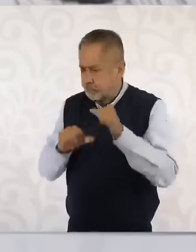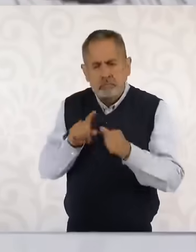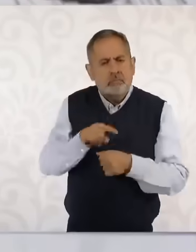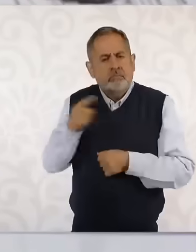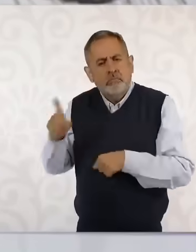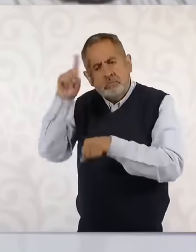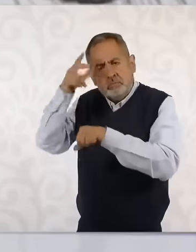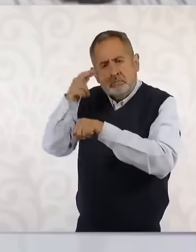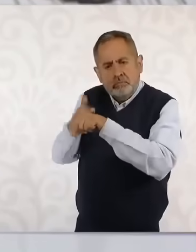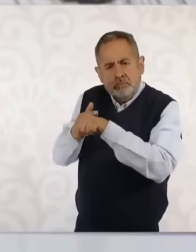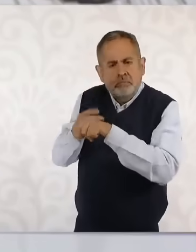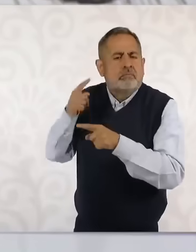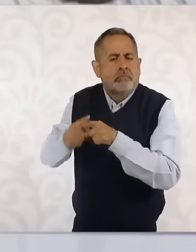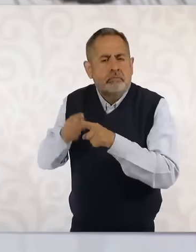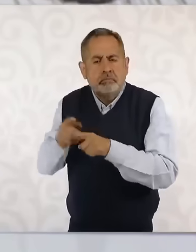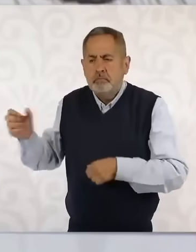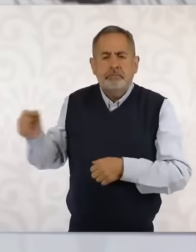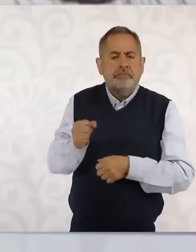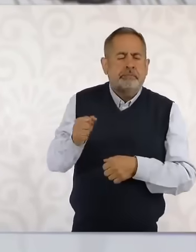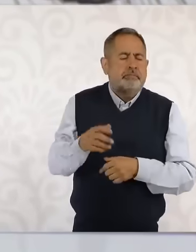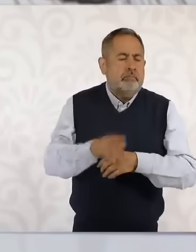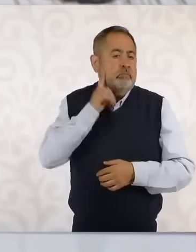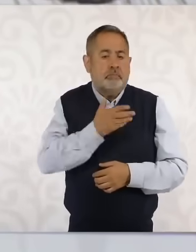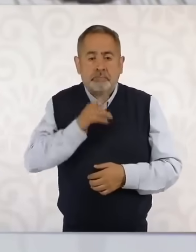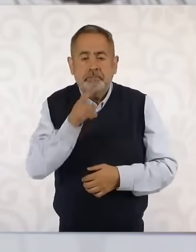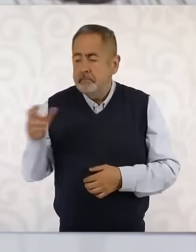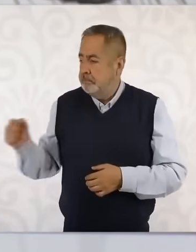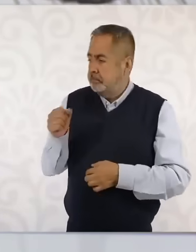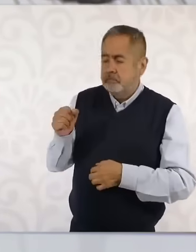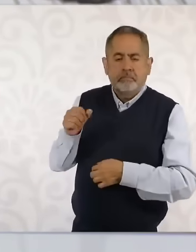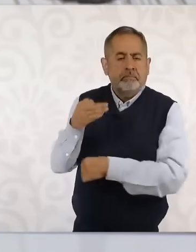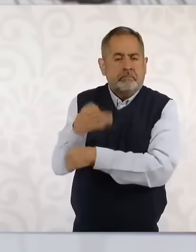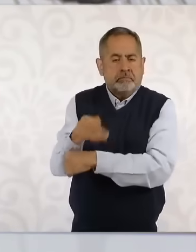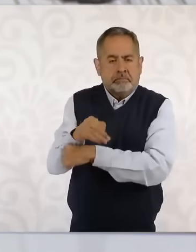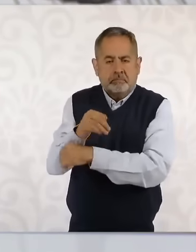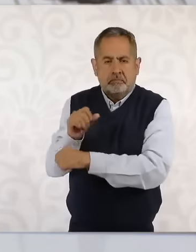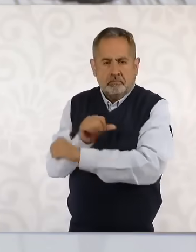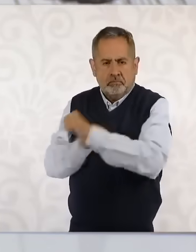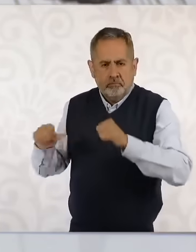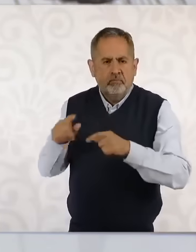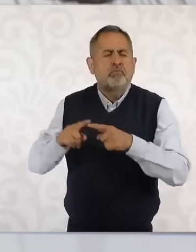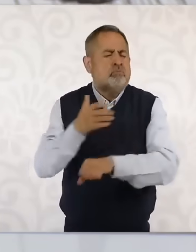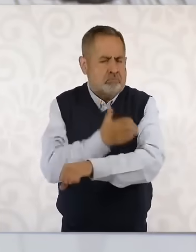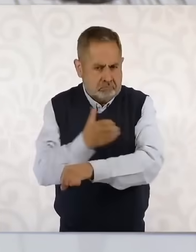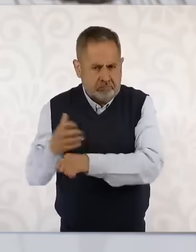Por lo pronto se queda un encargado de despacho eh y un compañero que está trabajando ahí en la